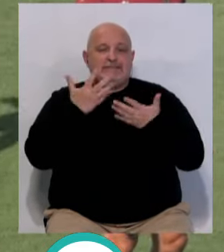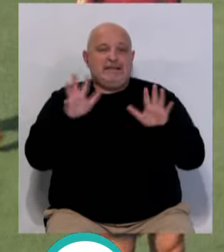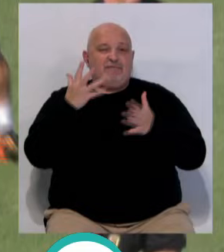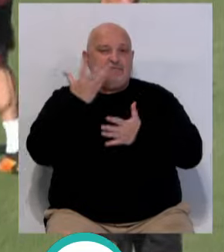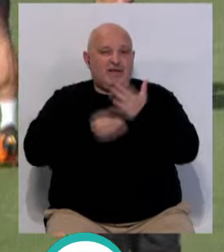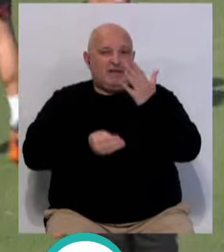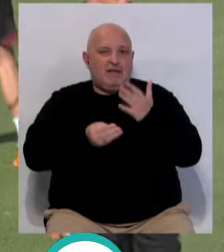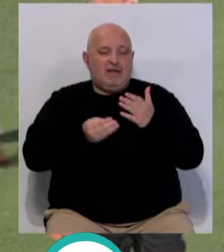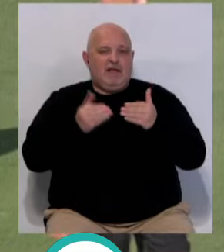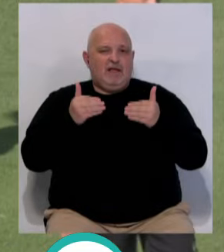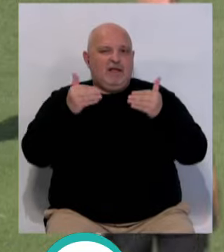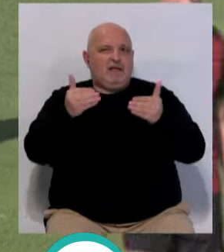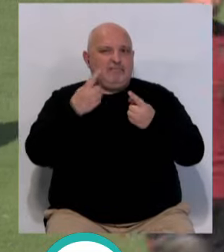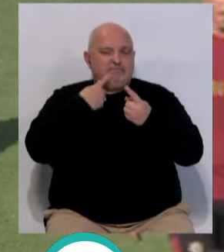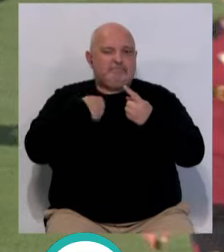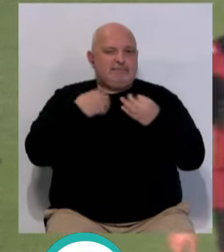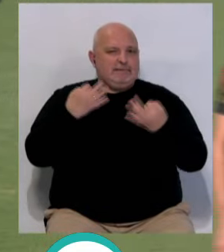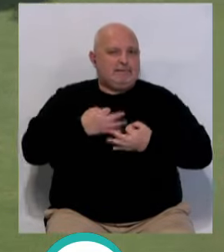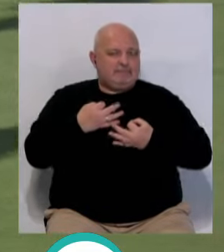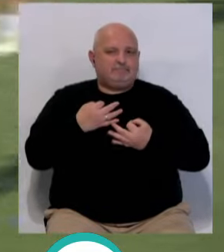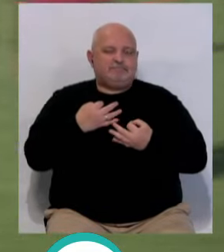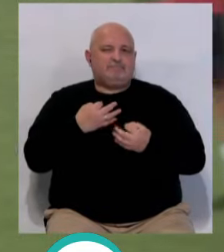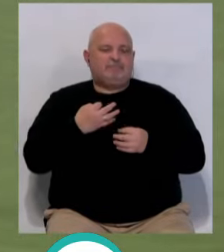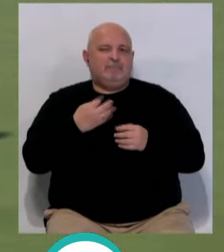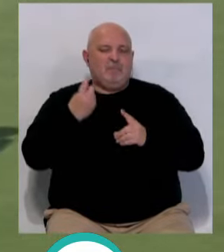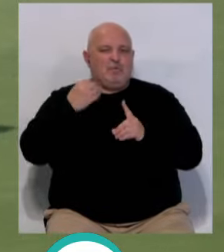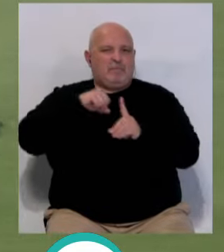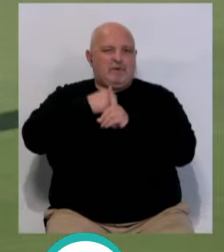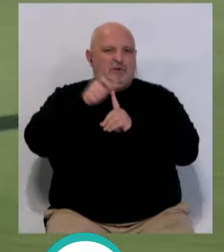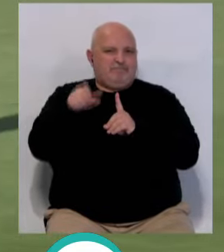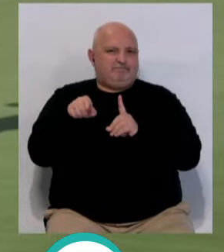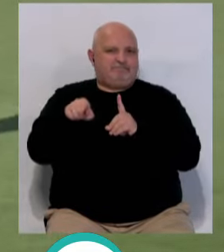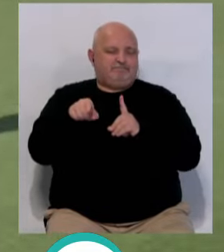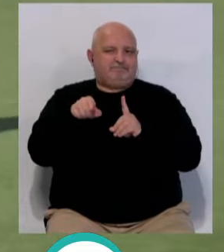la mando arriba qué dirán entonces creo que tiene mucha presión No creo que futbolista que tiene que